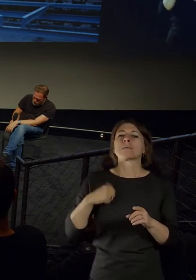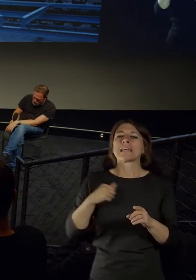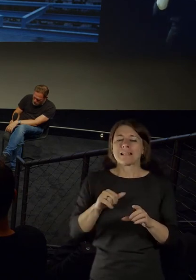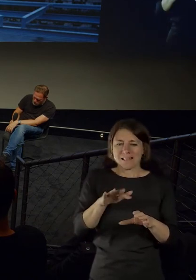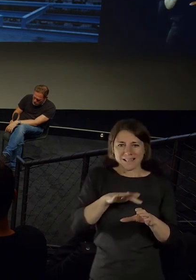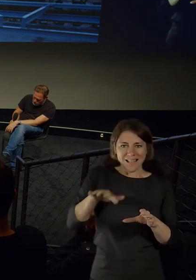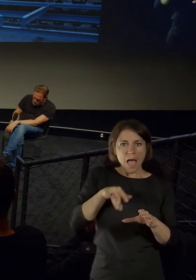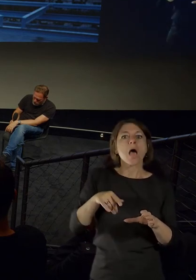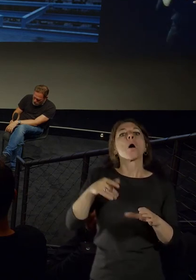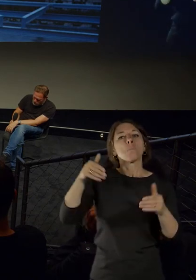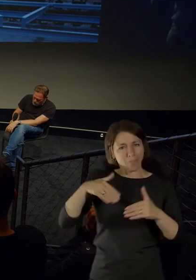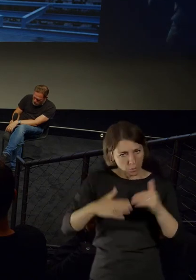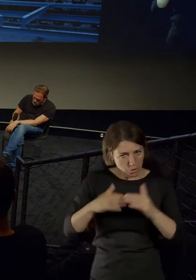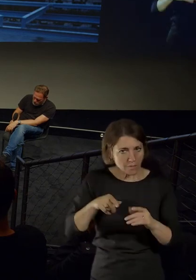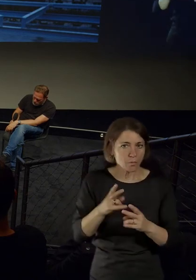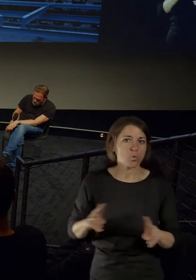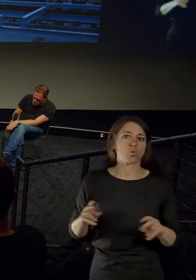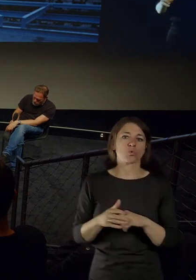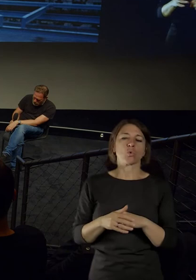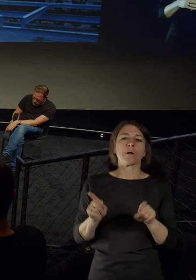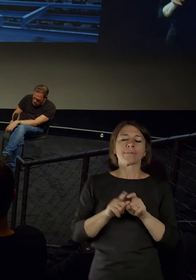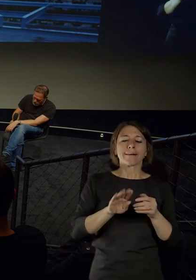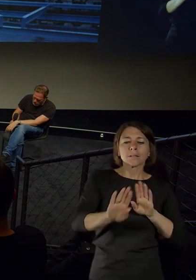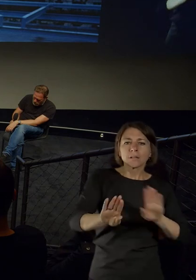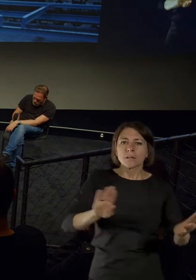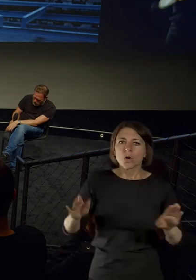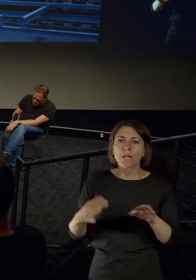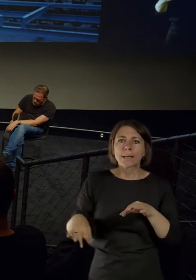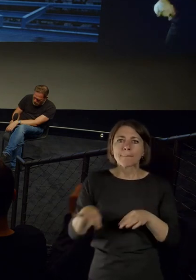ostatních pravidel, za splnění odstupu, osvětlení, Pražských stavebních předpisů,